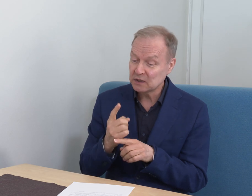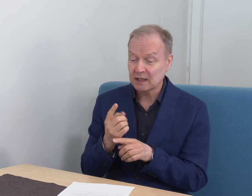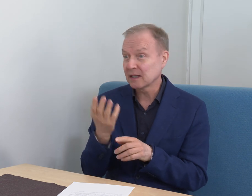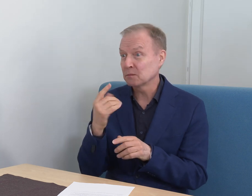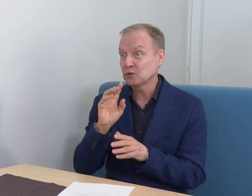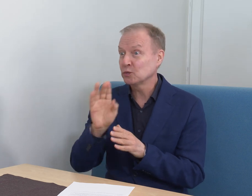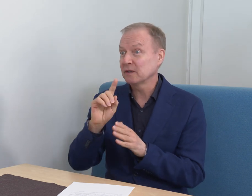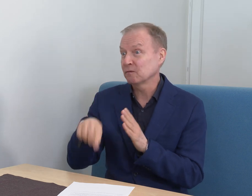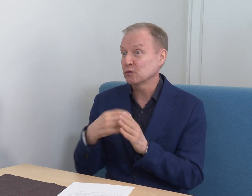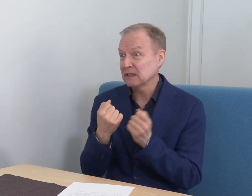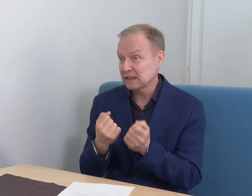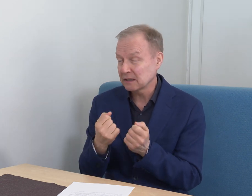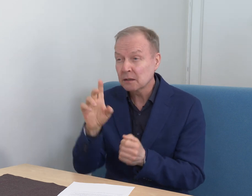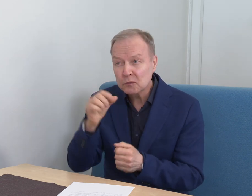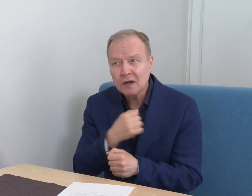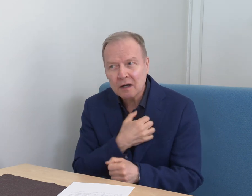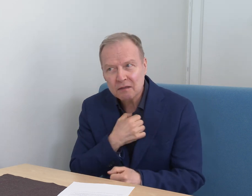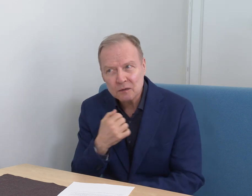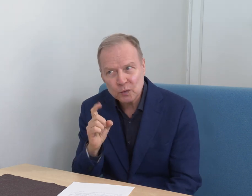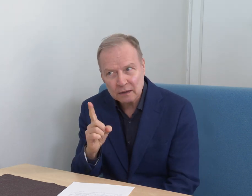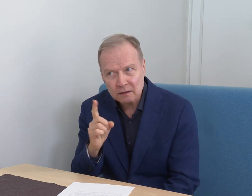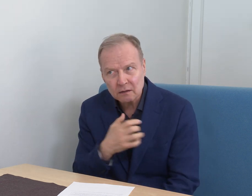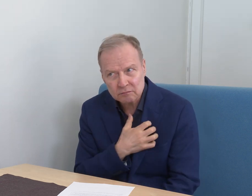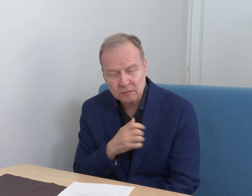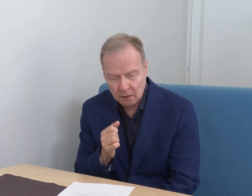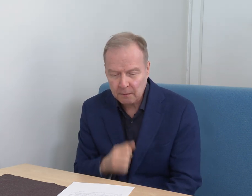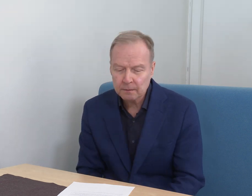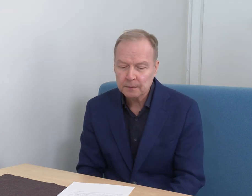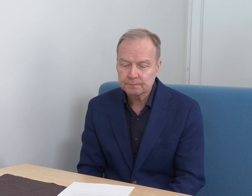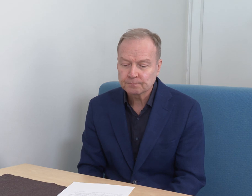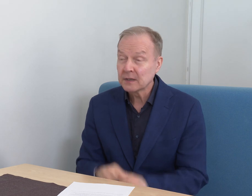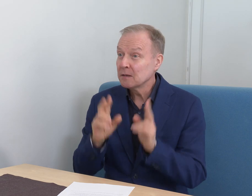asian käsittelyyn menee helposti yli vuosi, mutta kannattaa silti yrittää.